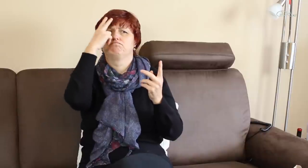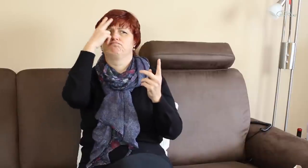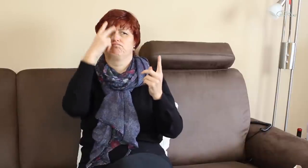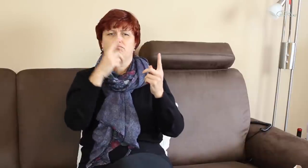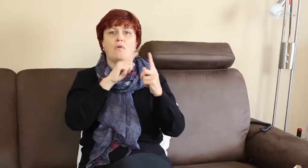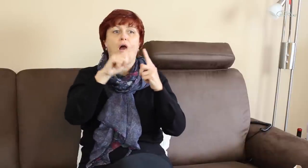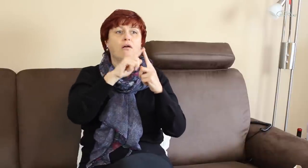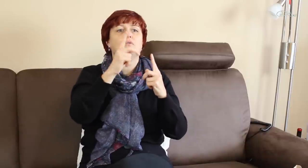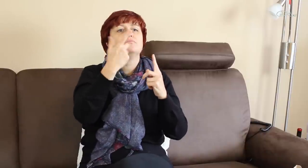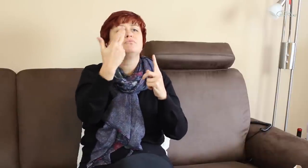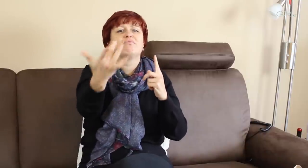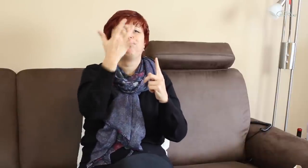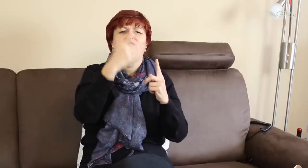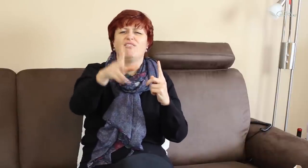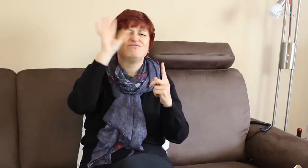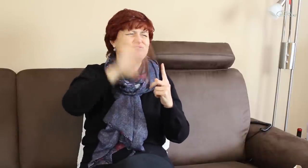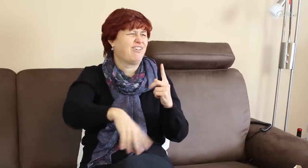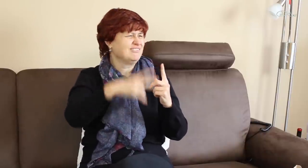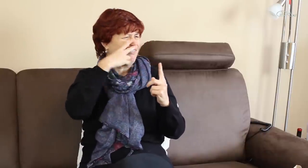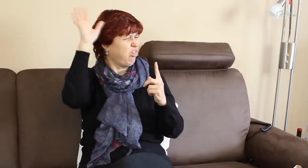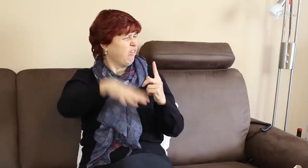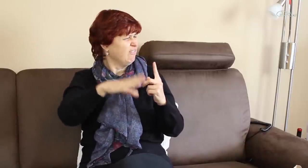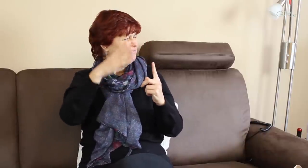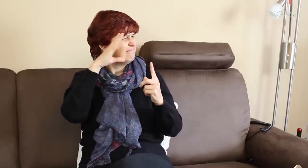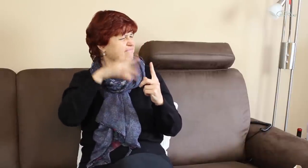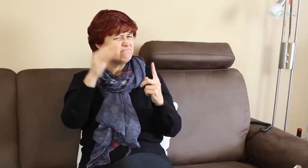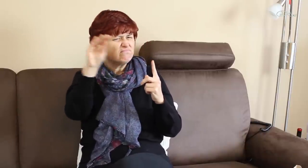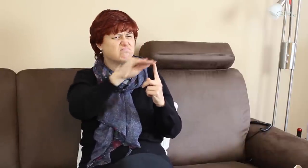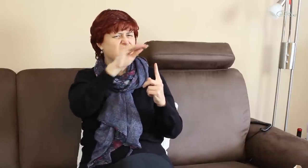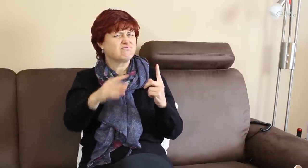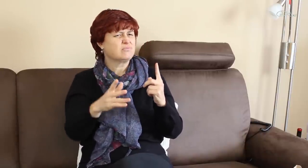Viele andere verspotteten mich deswegen. Sie sagten, ich sei doof.